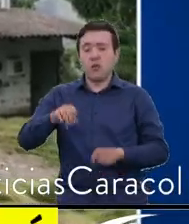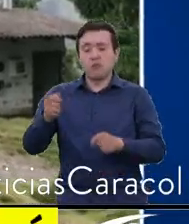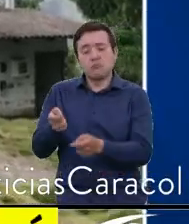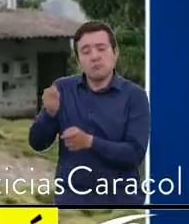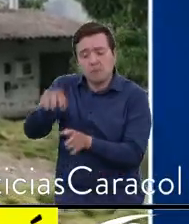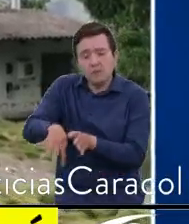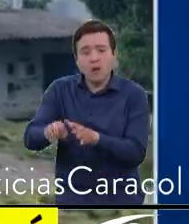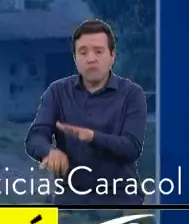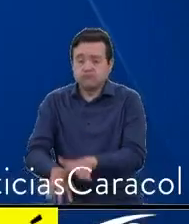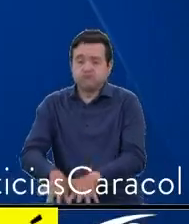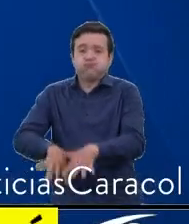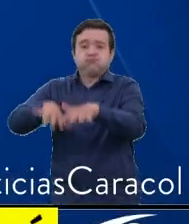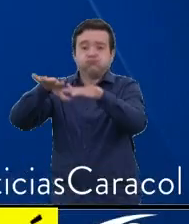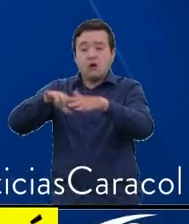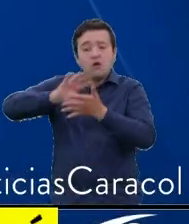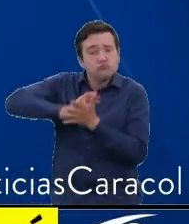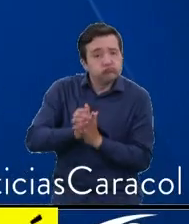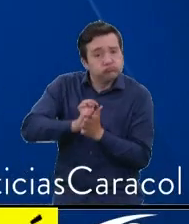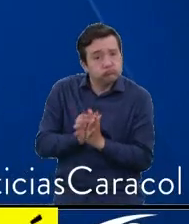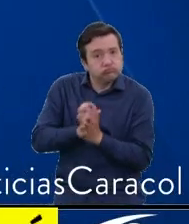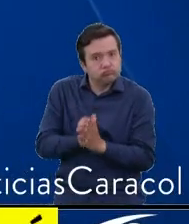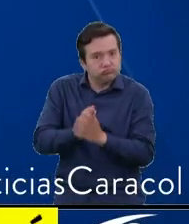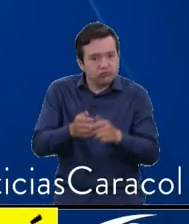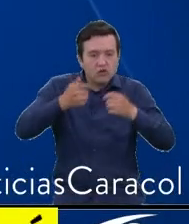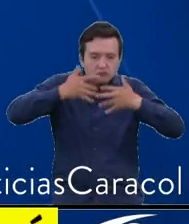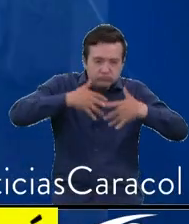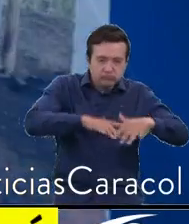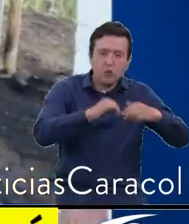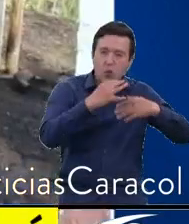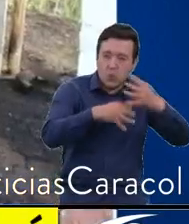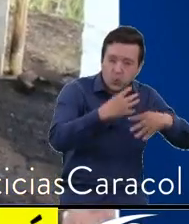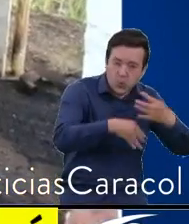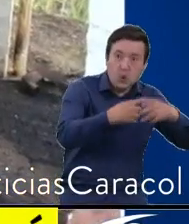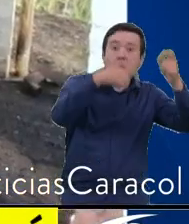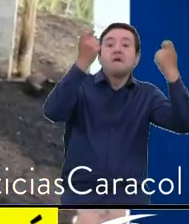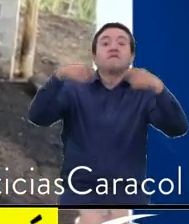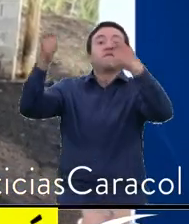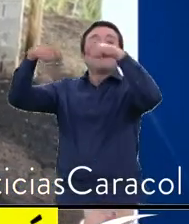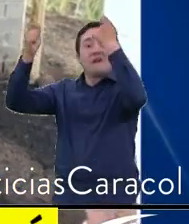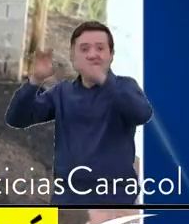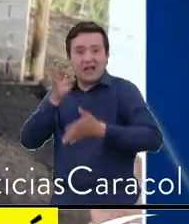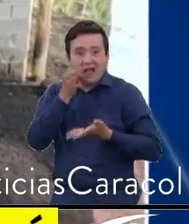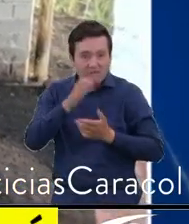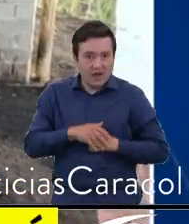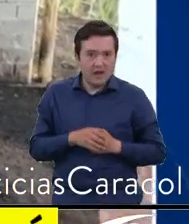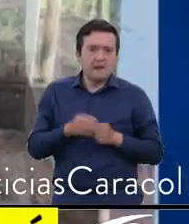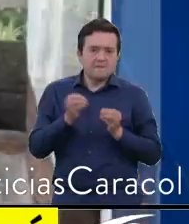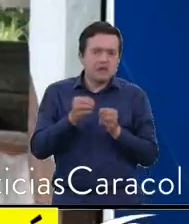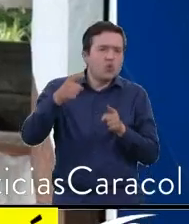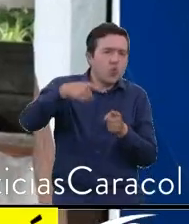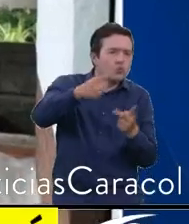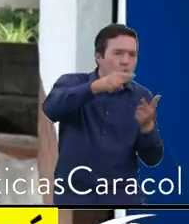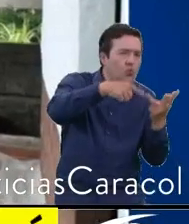donde los reincorporados podrán cosechar, procesar y